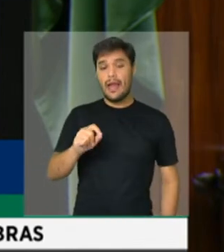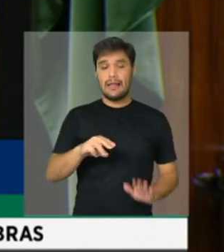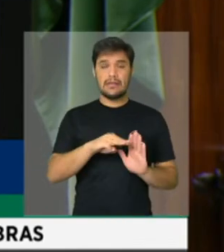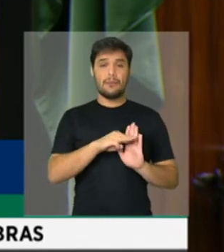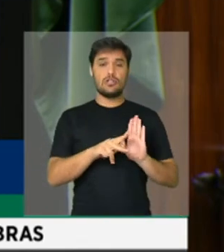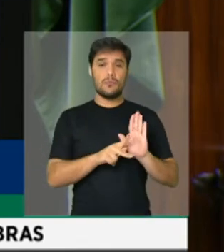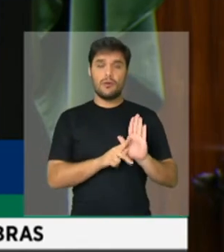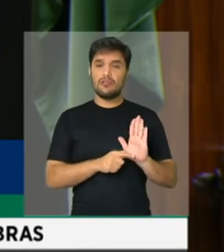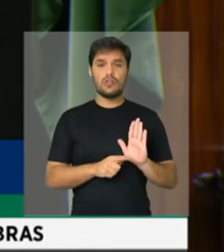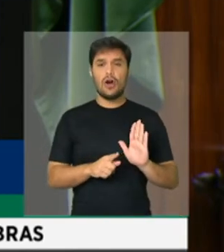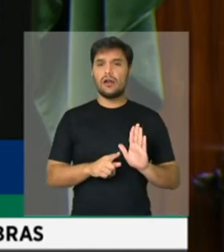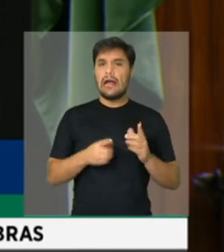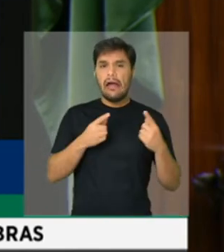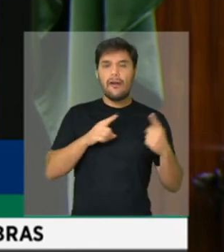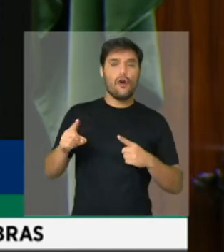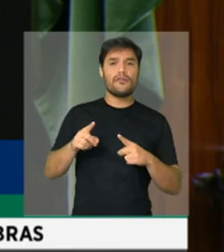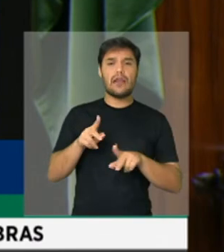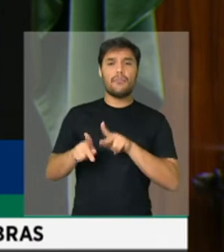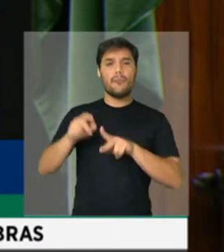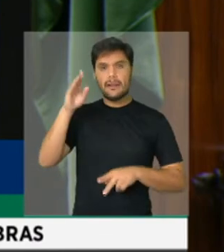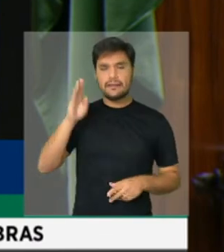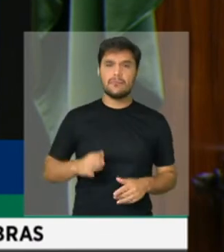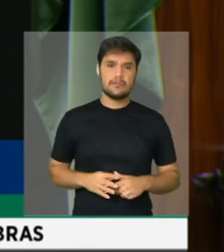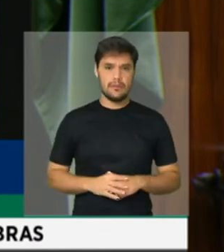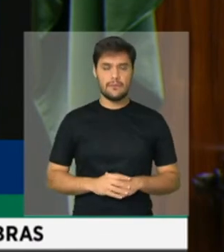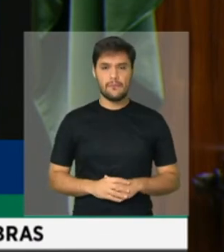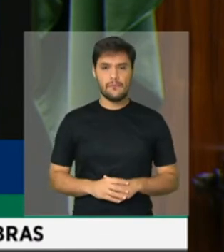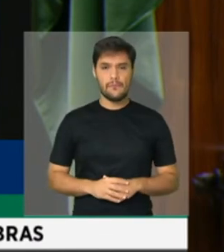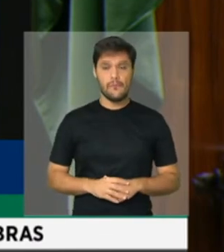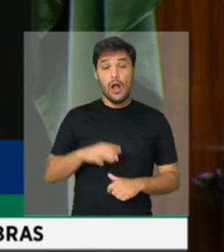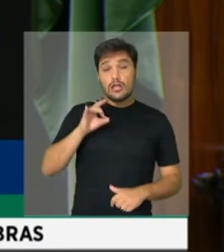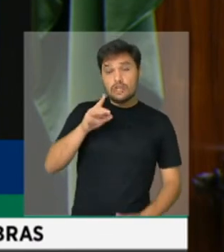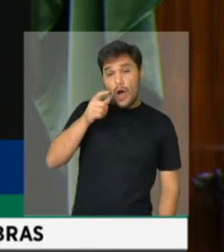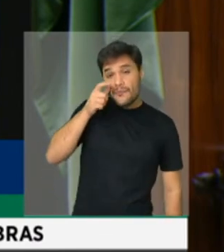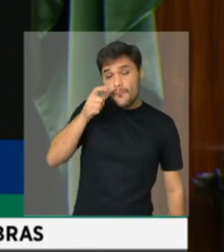NOS ESCUTA NO BRASIL INTEIRO, NÓS PRECISAMOS CONVENCER... O PLENÁRIO DESTA CASA E OS